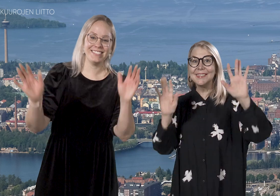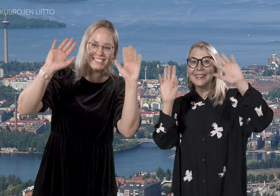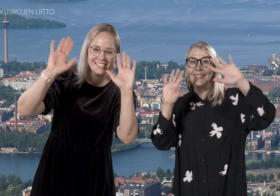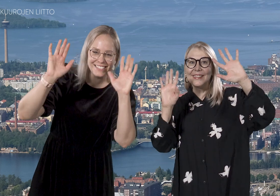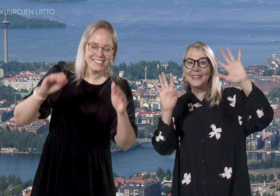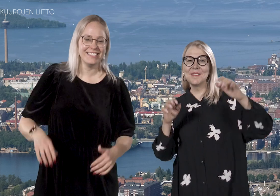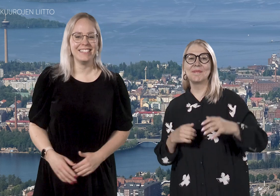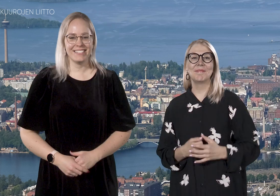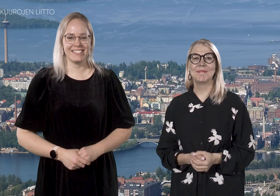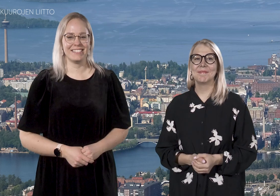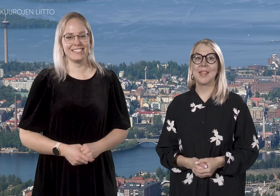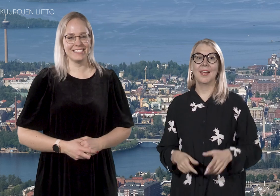Moiii!